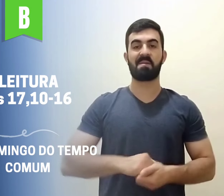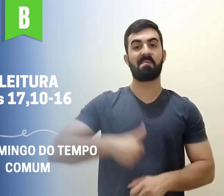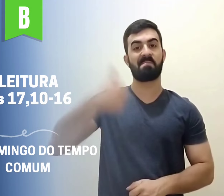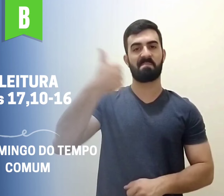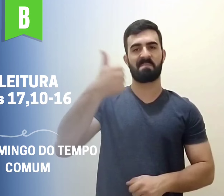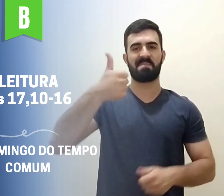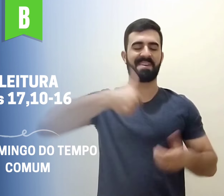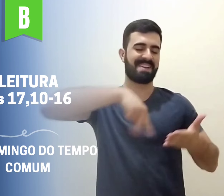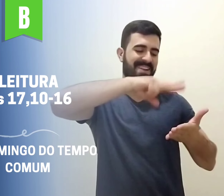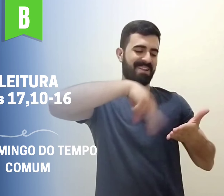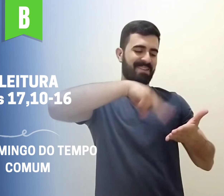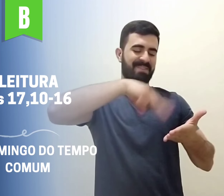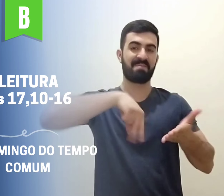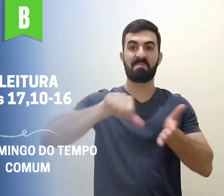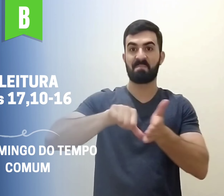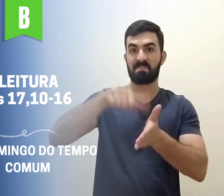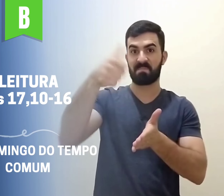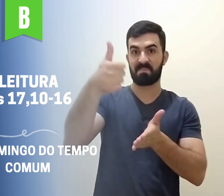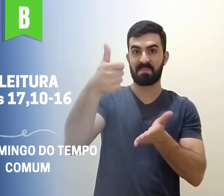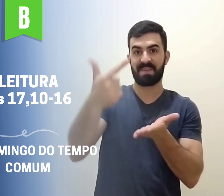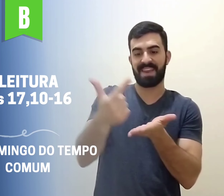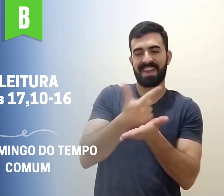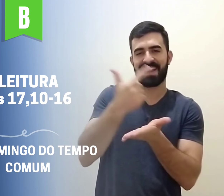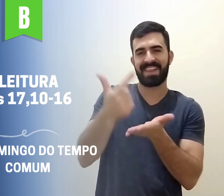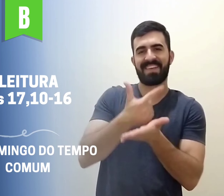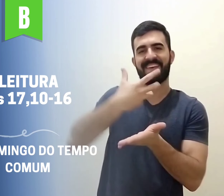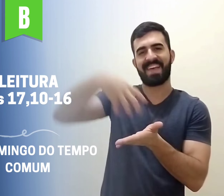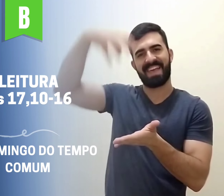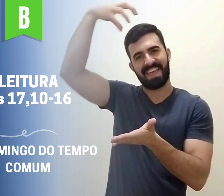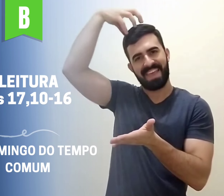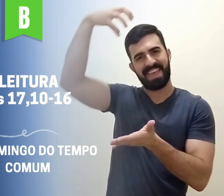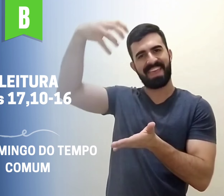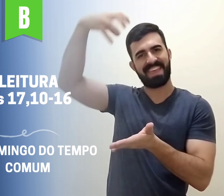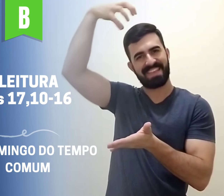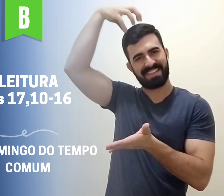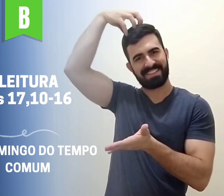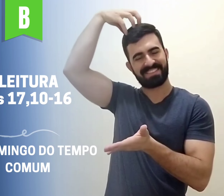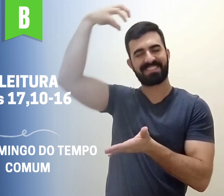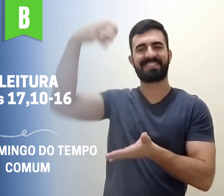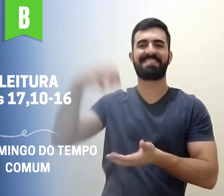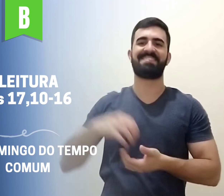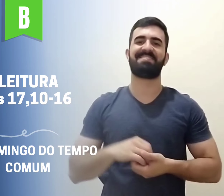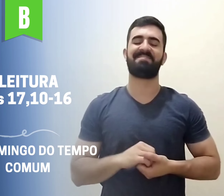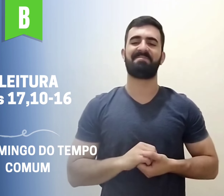Primeira Leitura do Primeiro Livro dos Reis